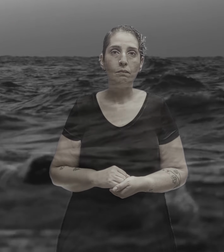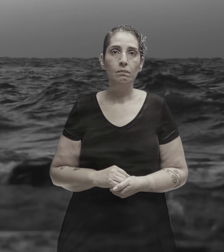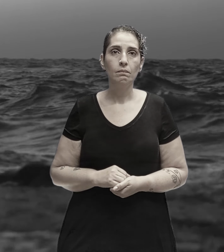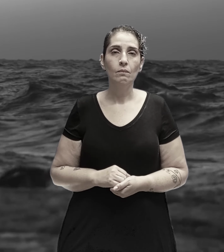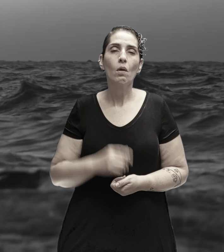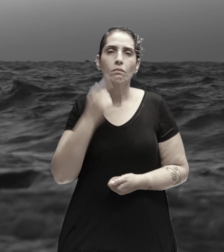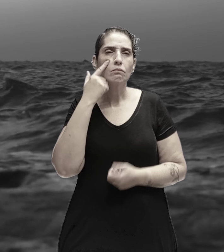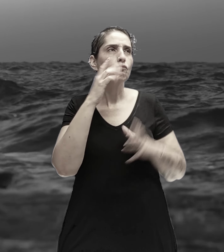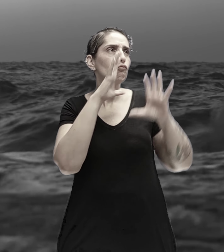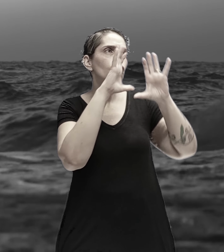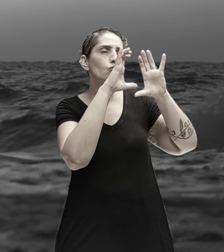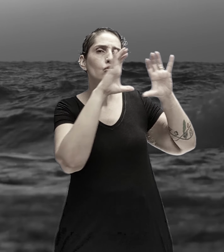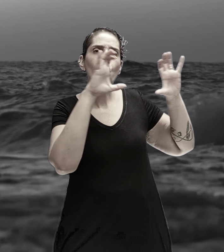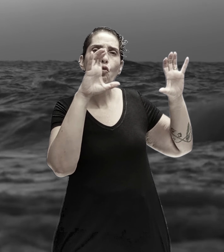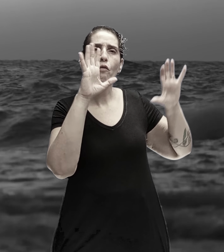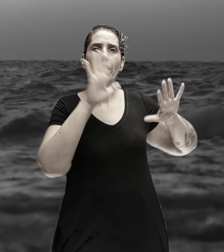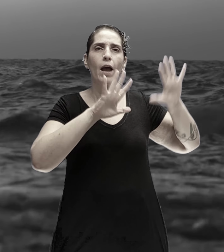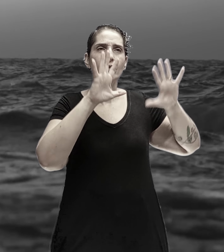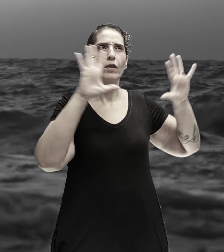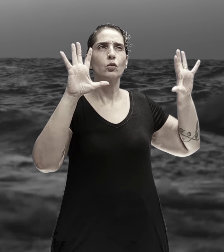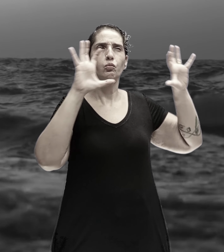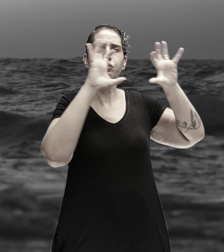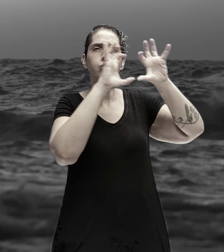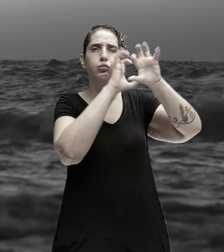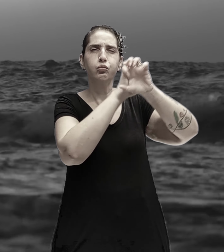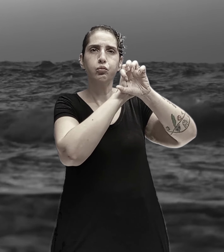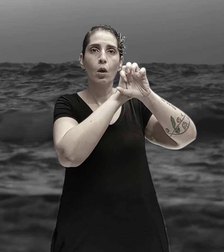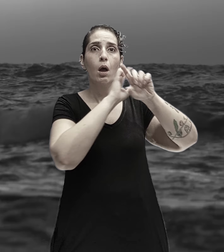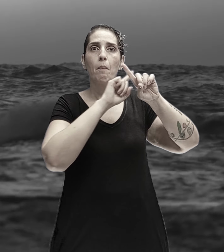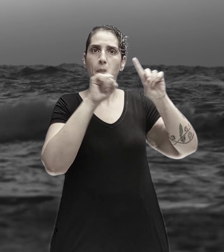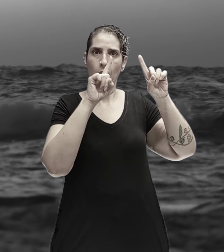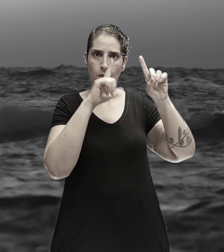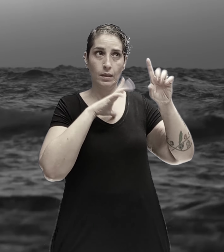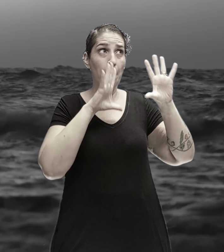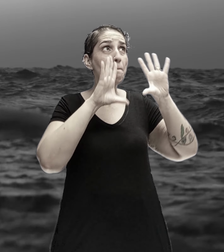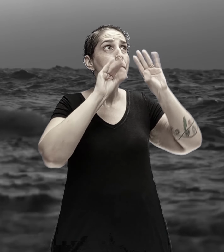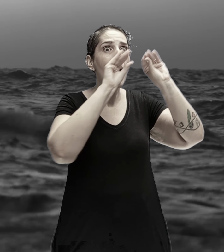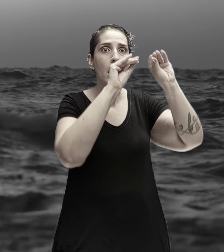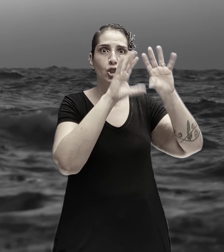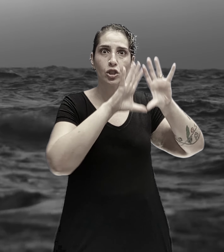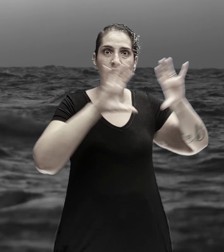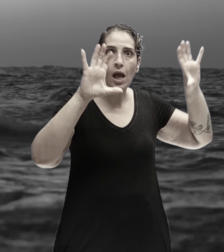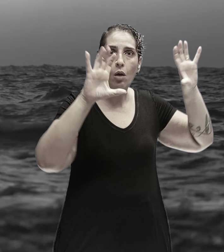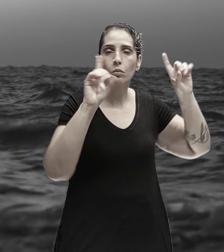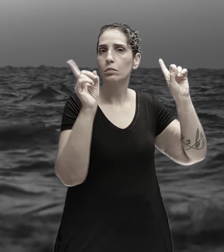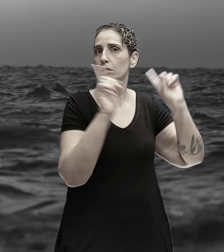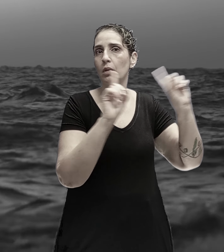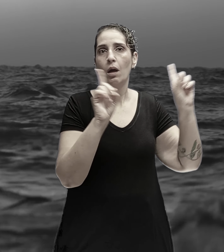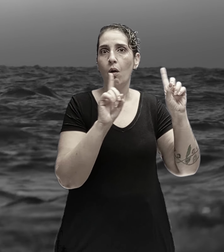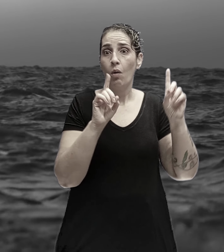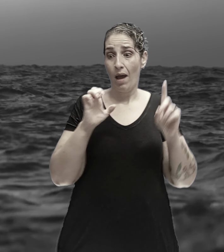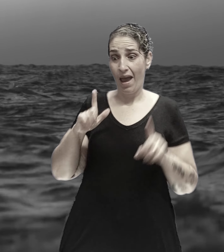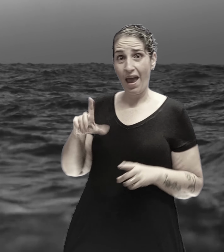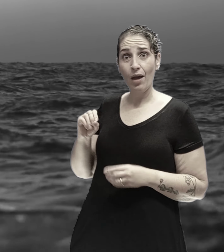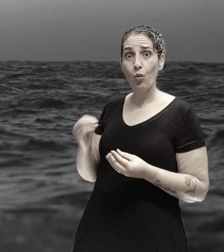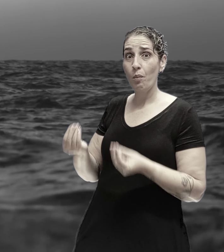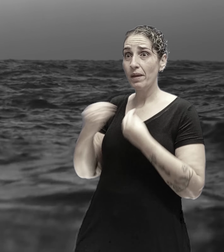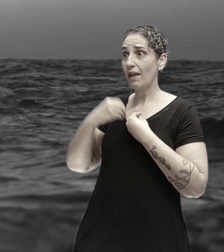Assim como as nuvens obscurecem o céu sem jamais tocá lo. O ego obscurece a consciência